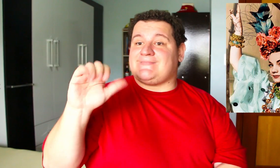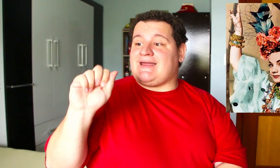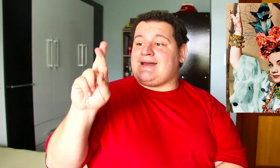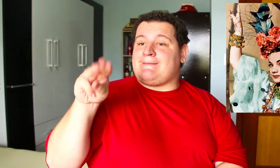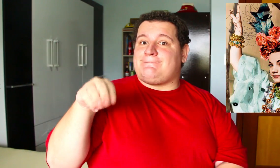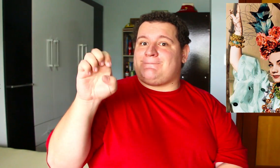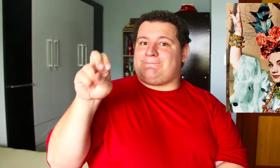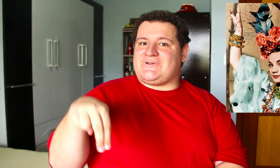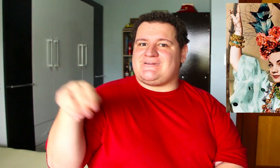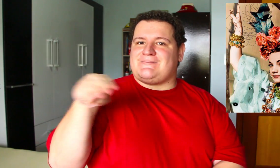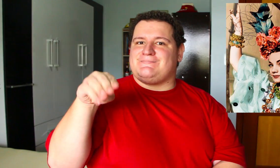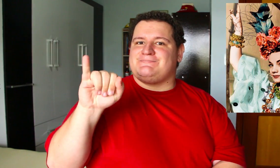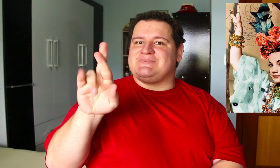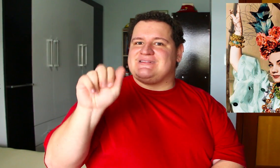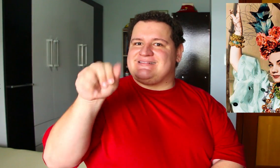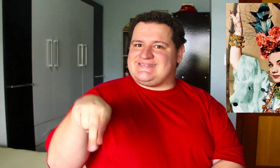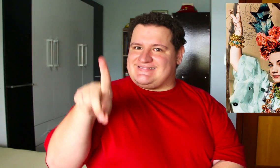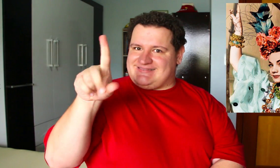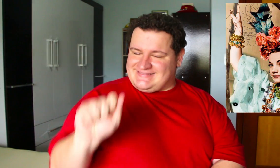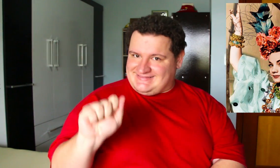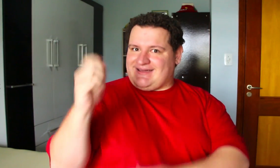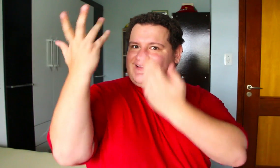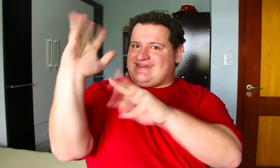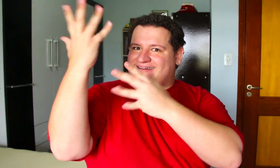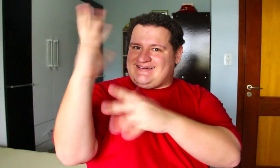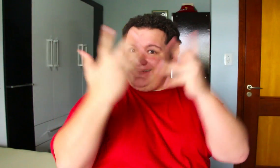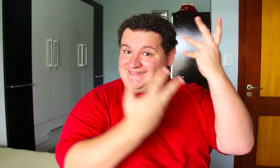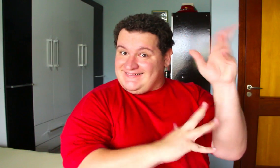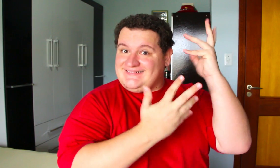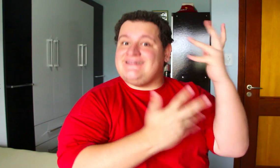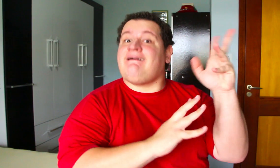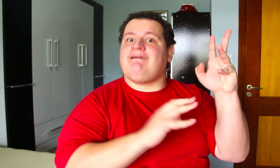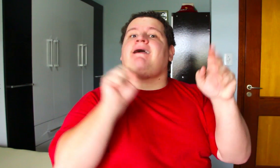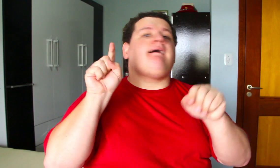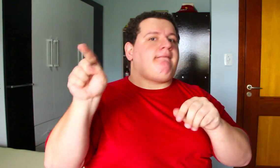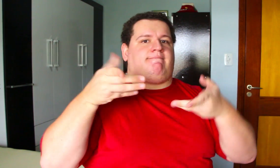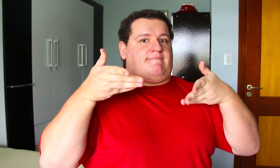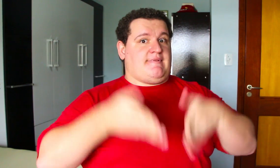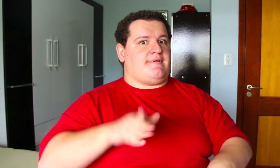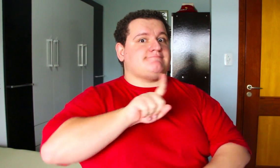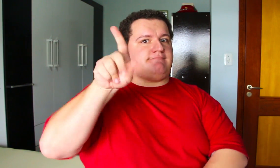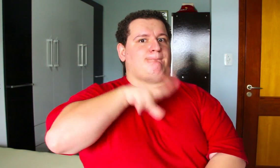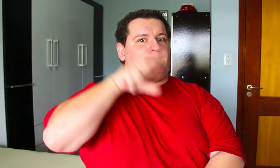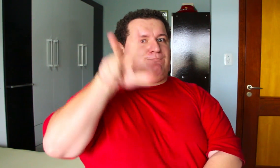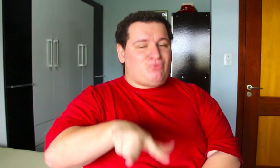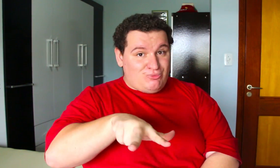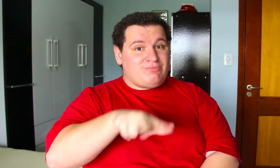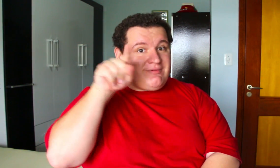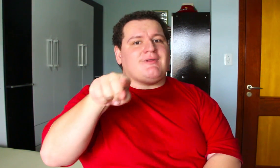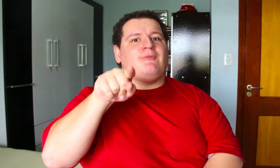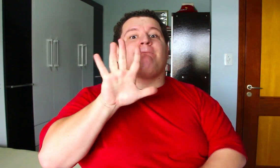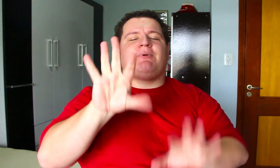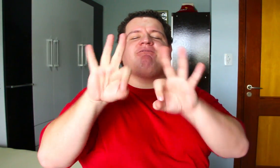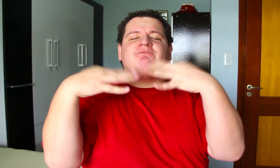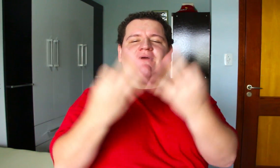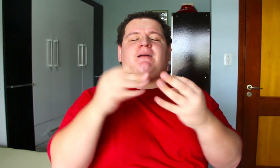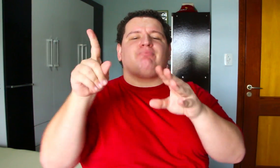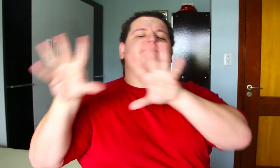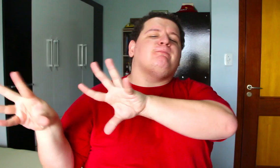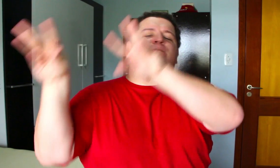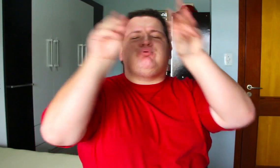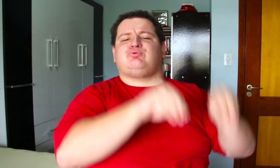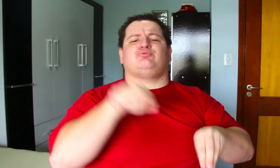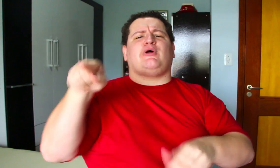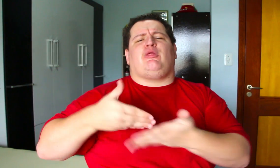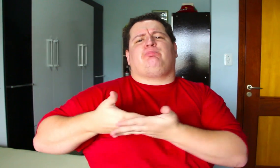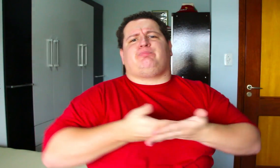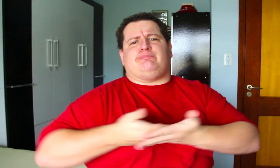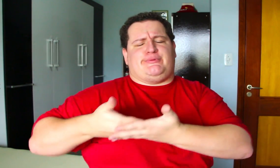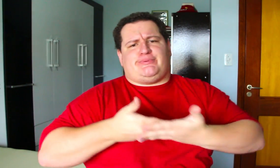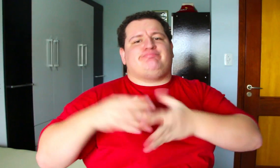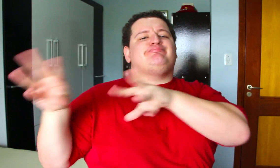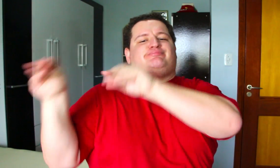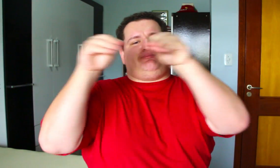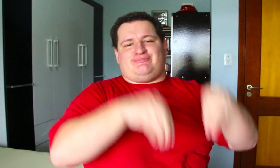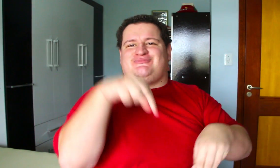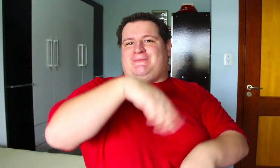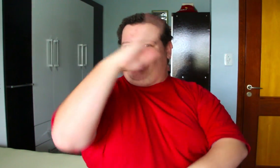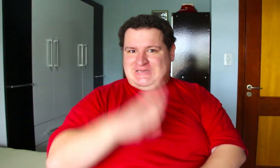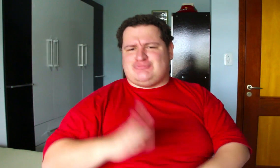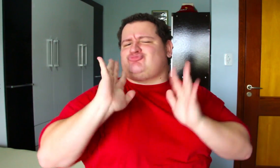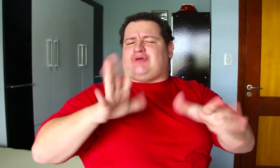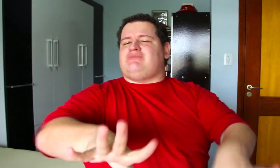Carmen Miranda nasceu em Portugal, mas mudou com sua família para Brasil quando era bebê.